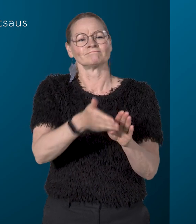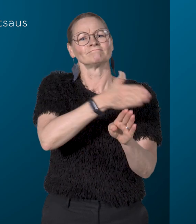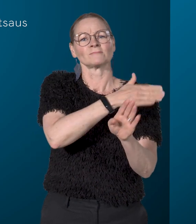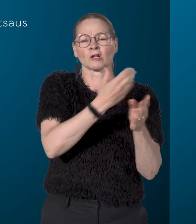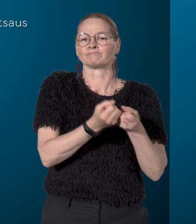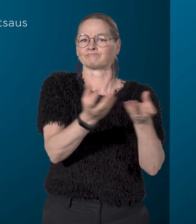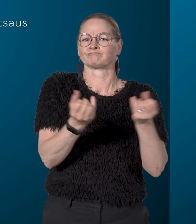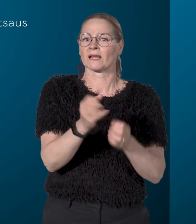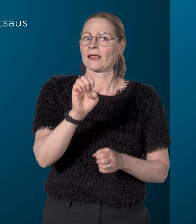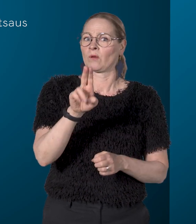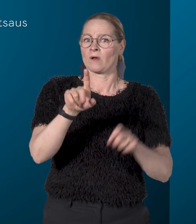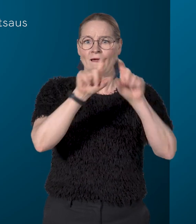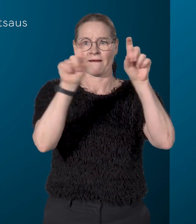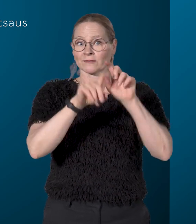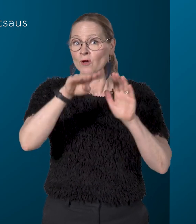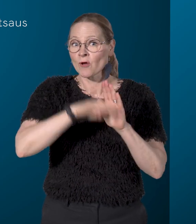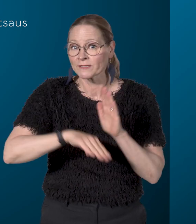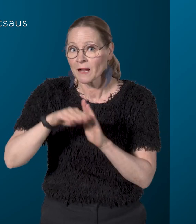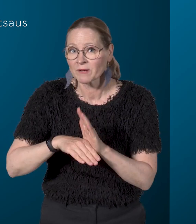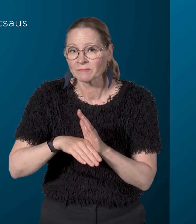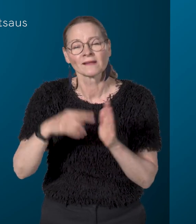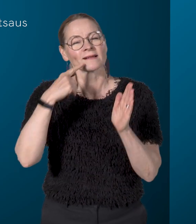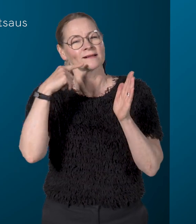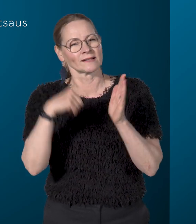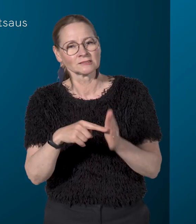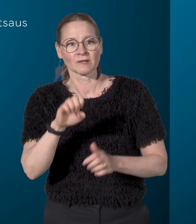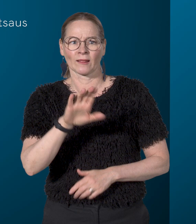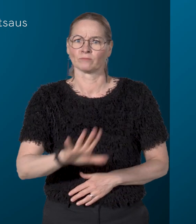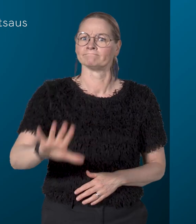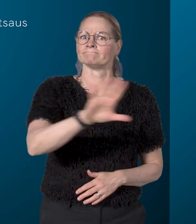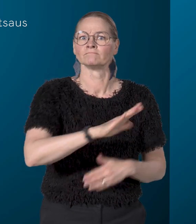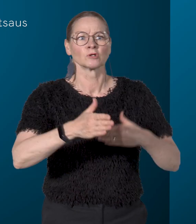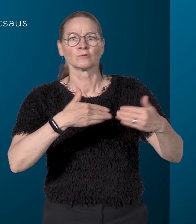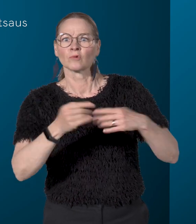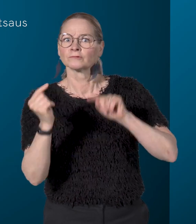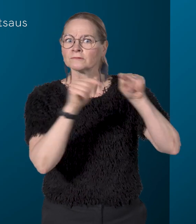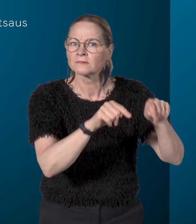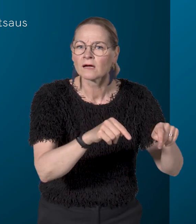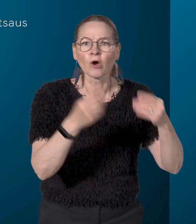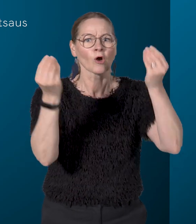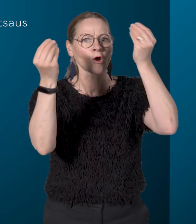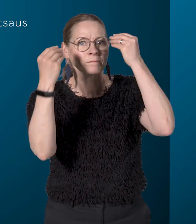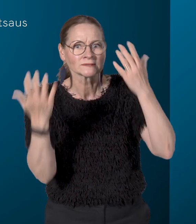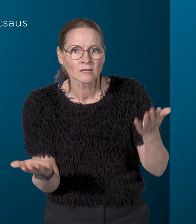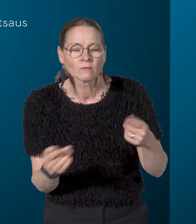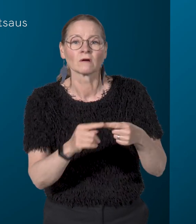liuta aiemmin julkaistuja EU-aiheisia ohjelmia, - joissa käsitellään muun muassa työntekoa ja opiskelua EU:ssa, -